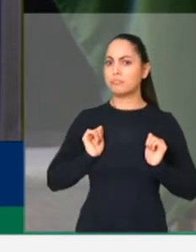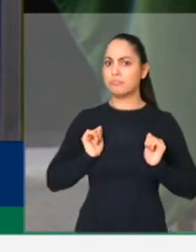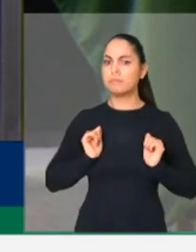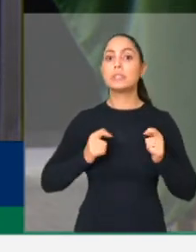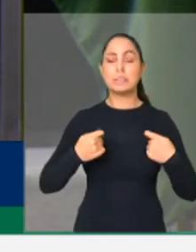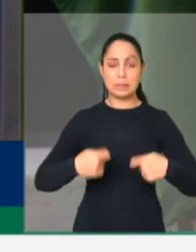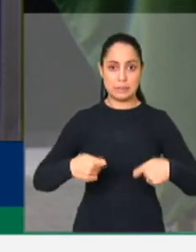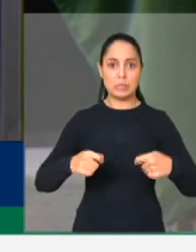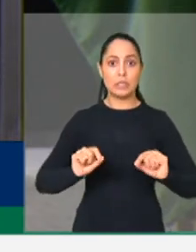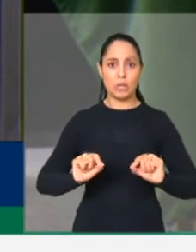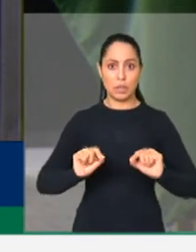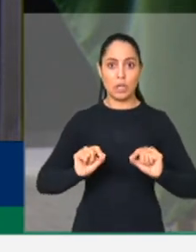CONSIDERA-SE AUMENTO DE DESPESA. ARTIGO 17 PARÁGRAFO